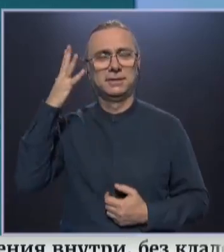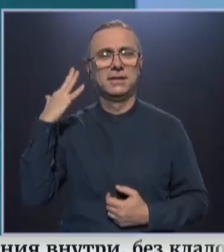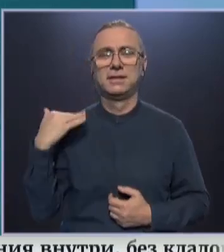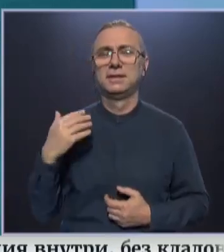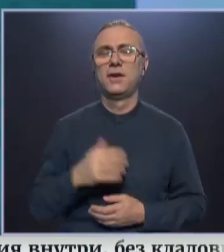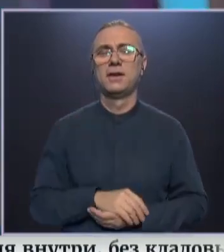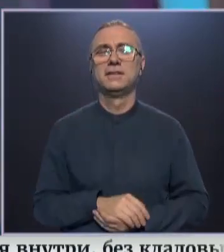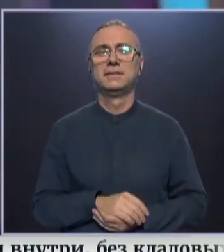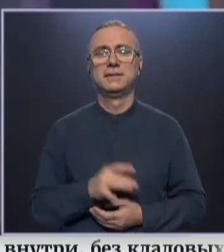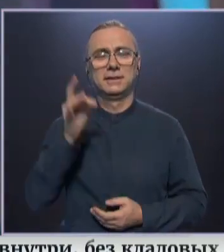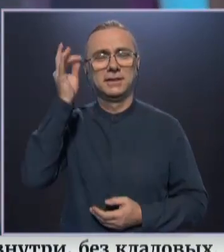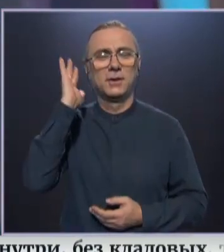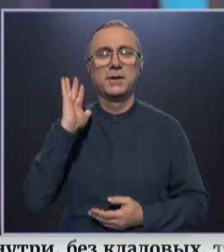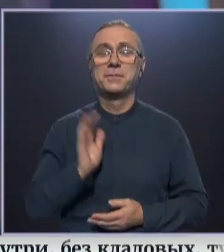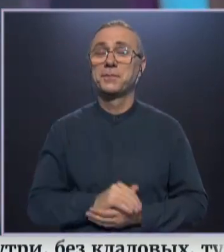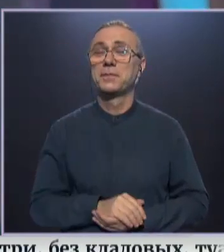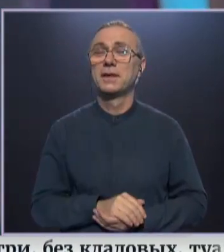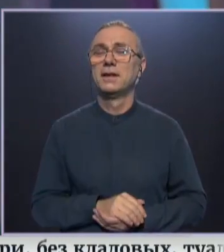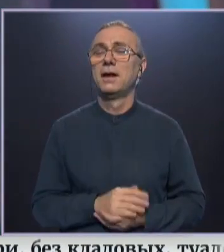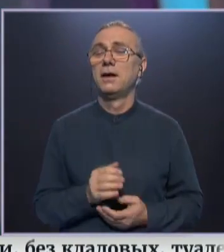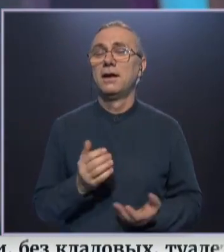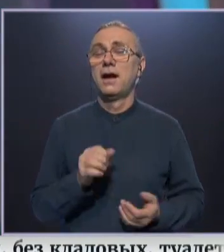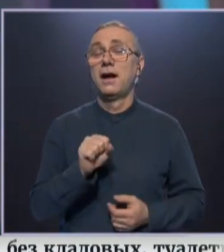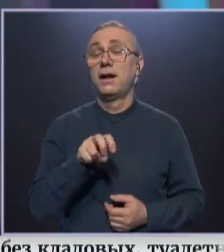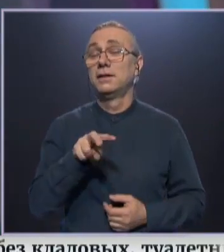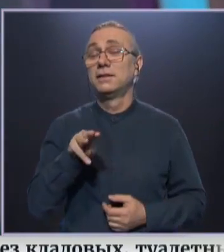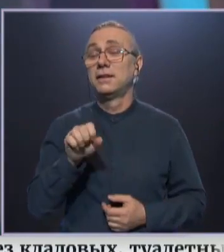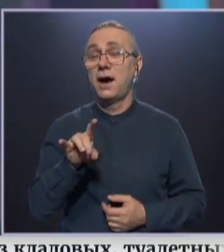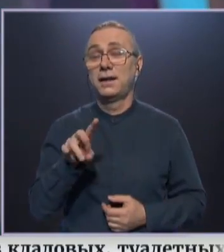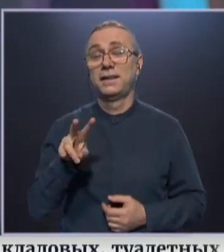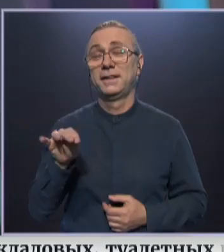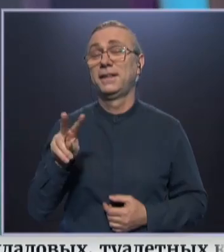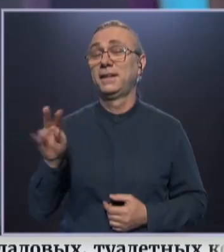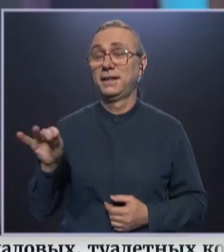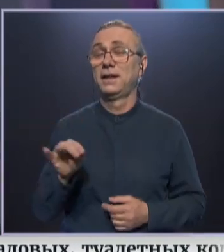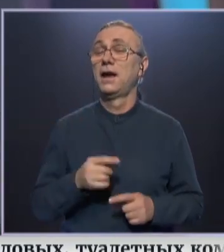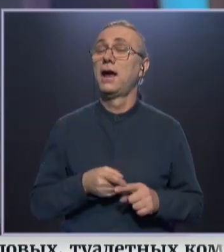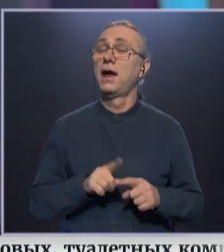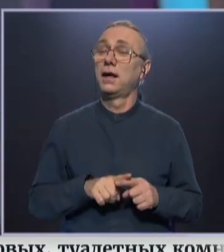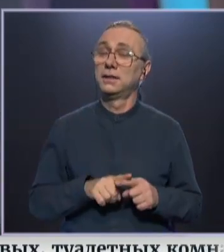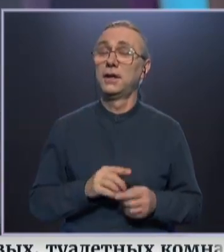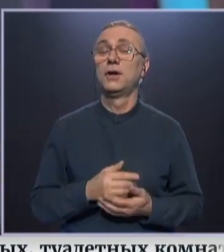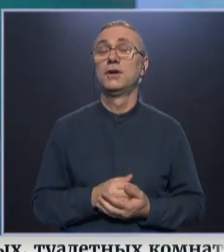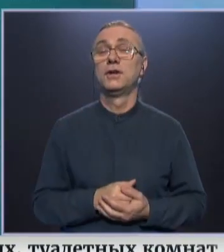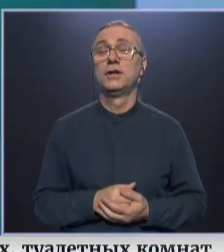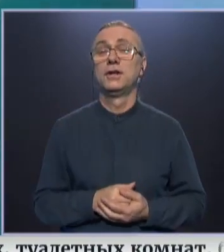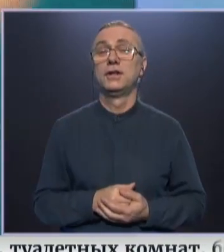кстати сказать на Святой горе Афон алтарники по преимуществу это уже такие маститы и пожилые схимники